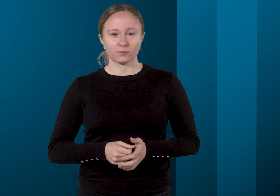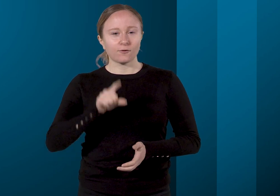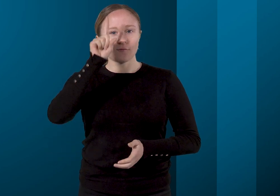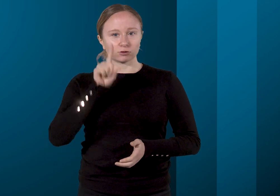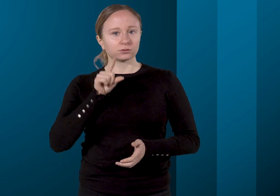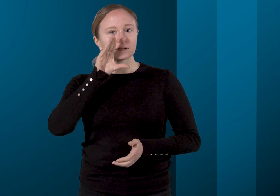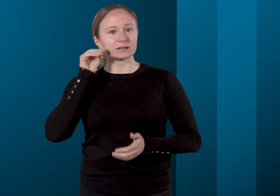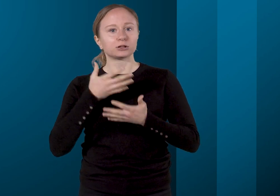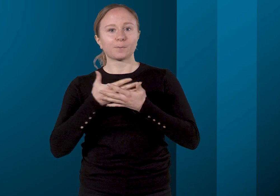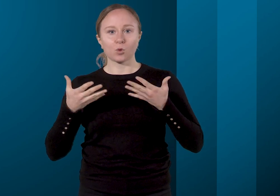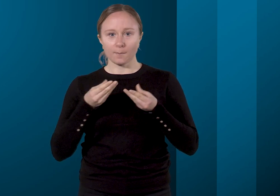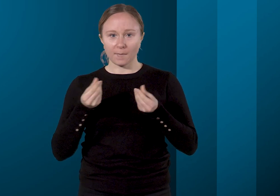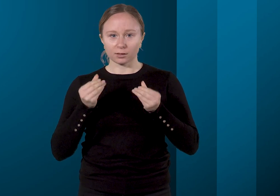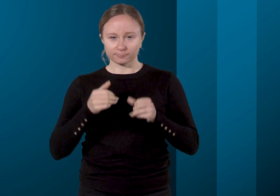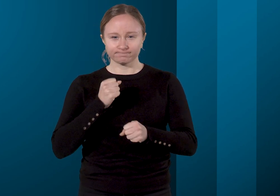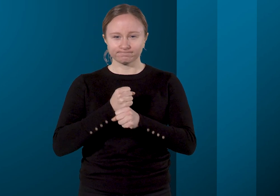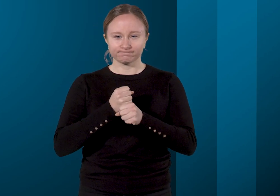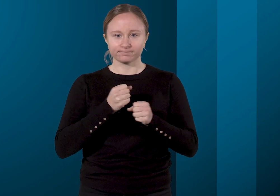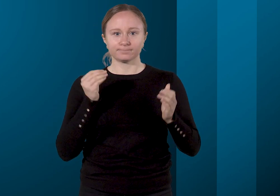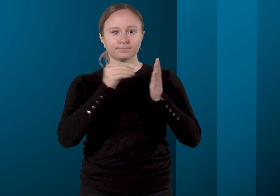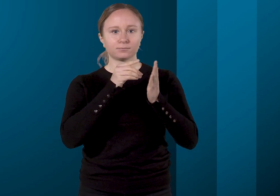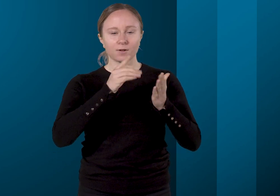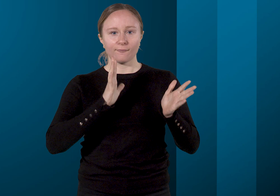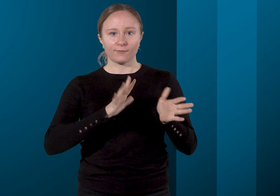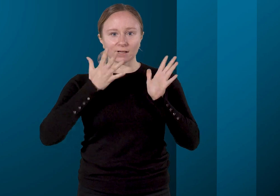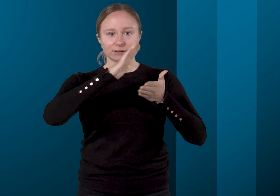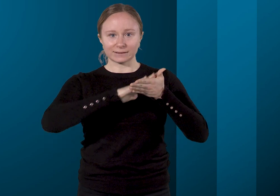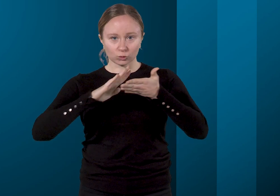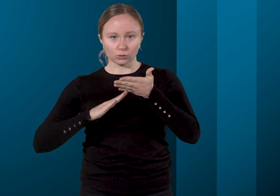Det första svenskspråkiga materialet producerades till VIKKE sidorna -